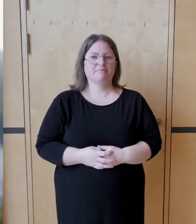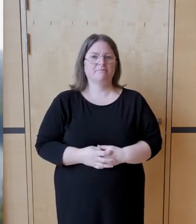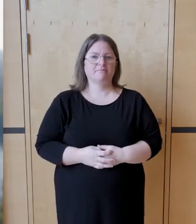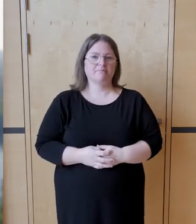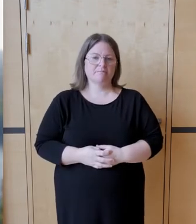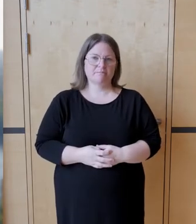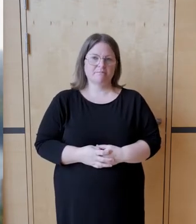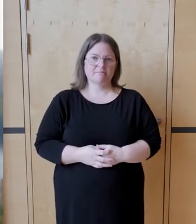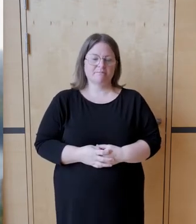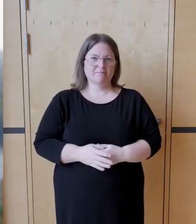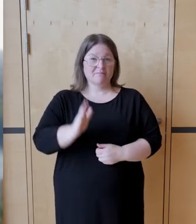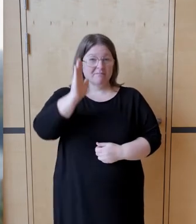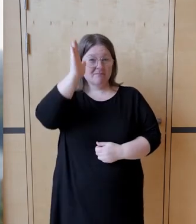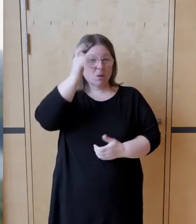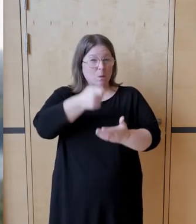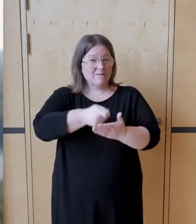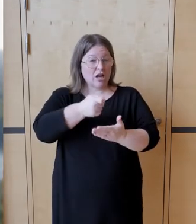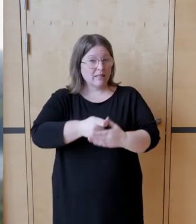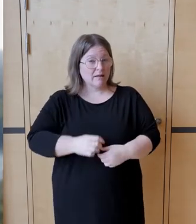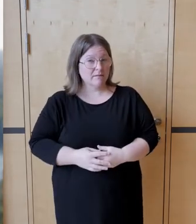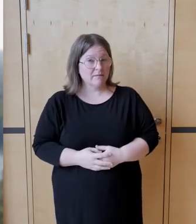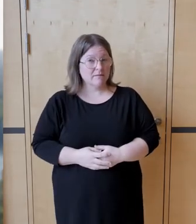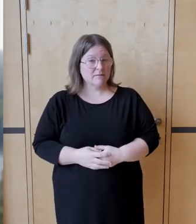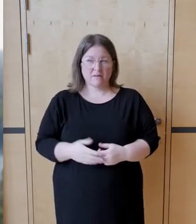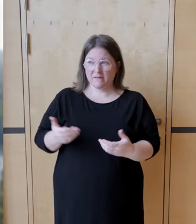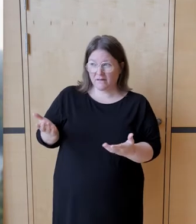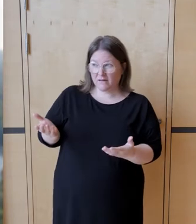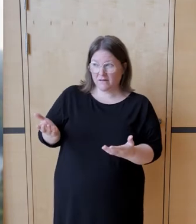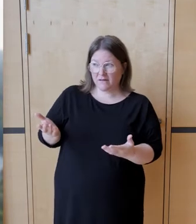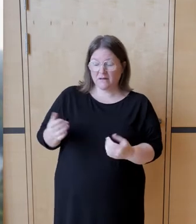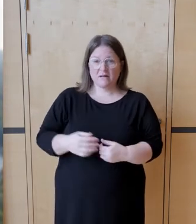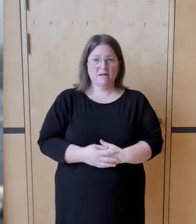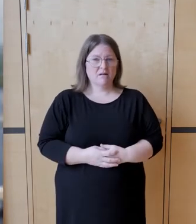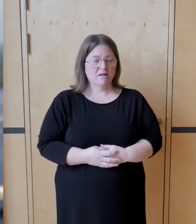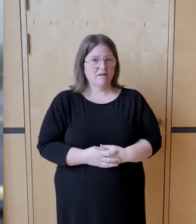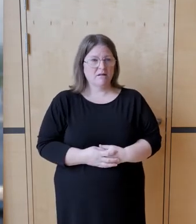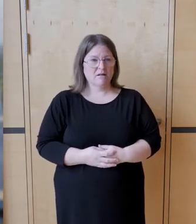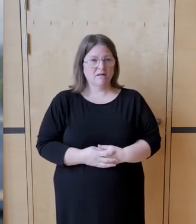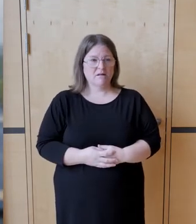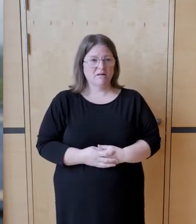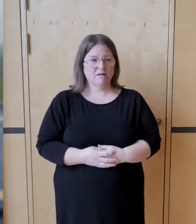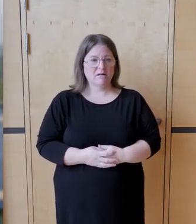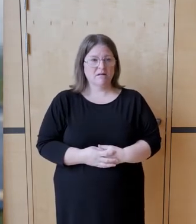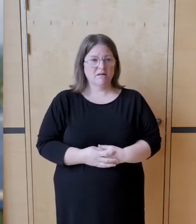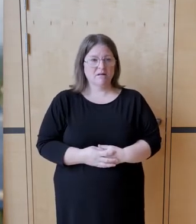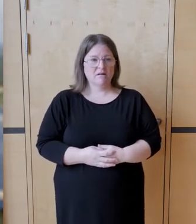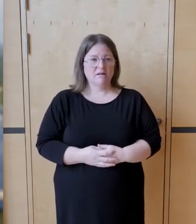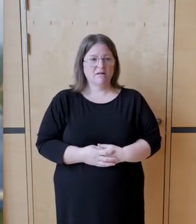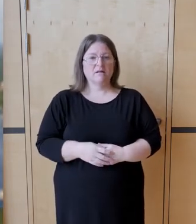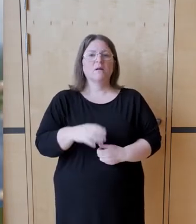Varsågod Jag ansluter mig till mötet nu De ja strunt Roland Näslund ansluta till mötet